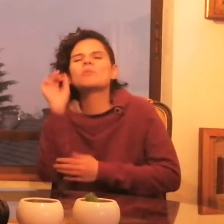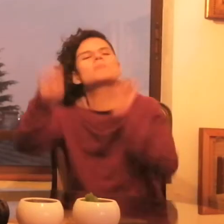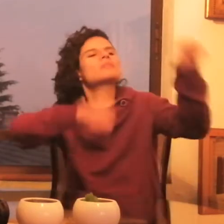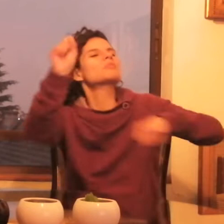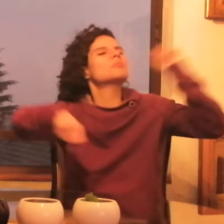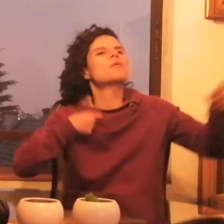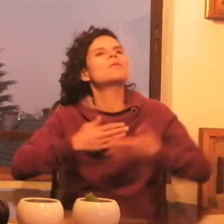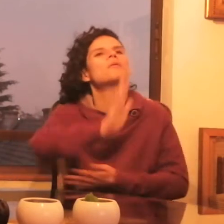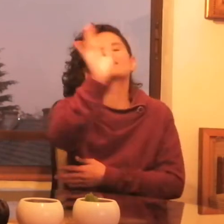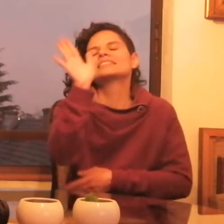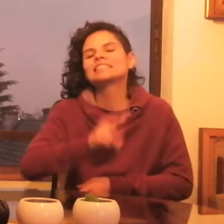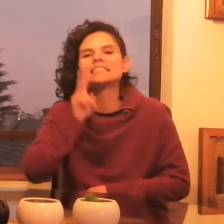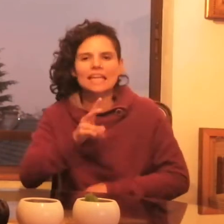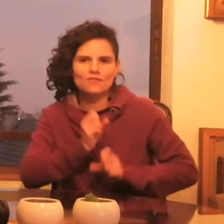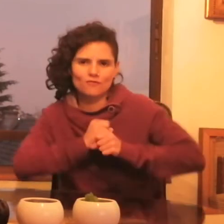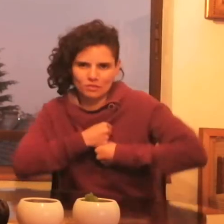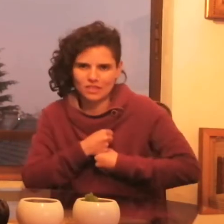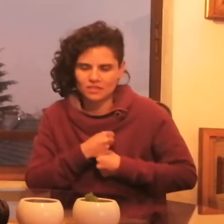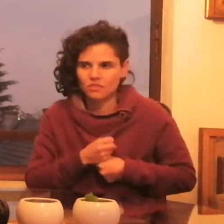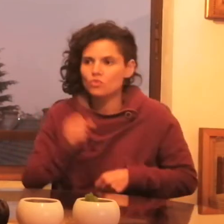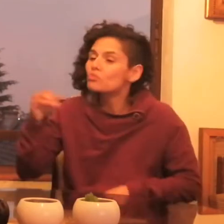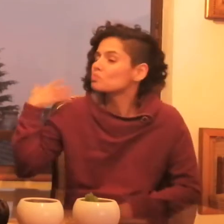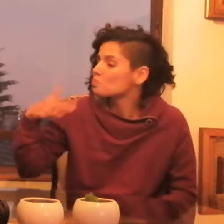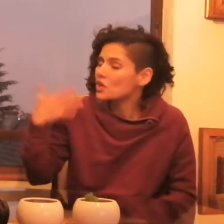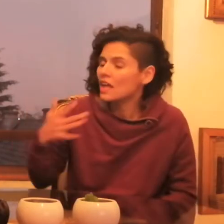frustrarte - exacto si yo creo que eso es muy importante, si todo es lo que hay de bulling